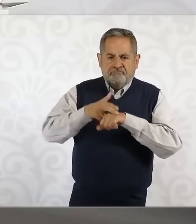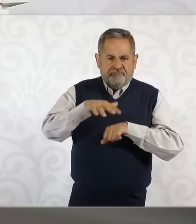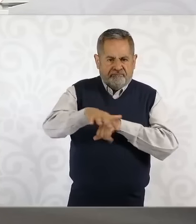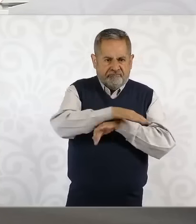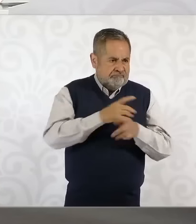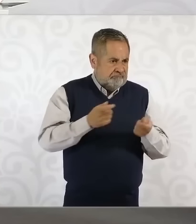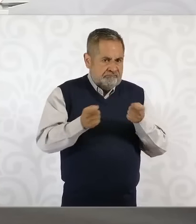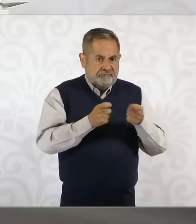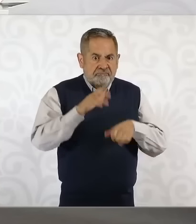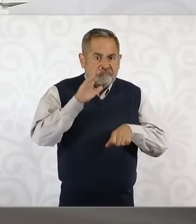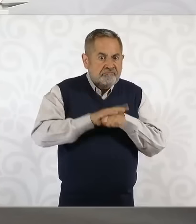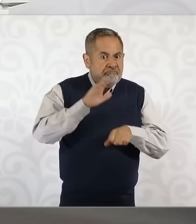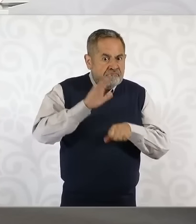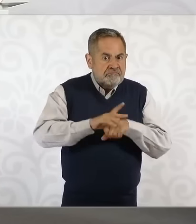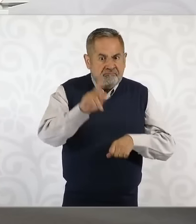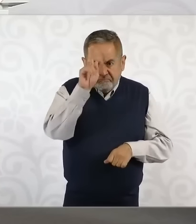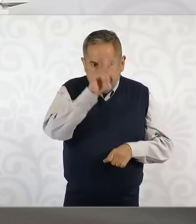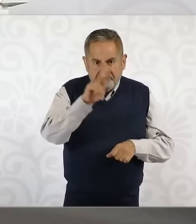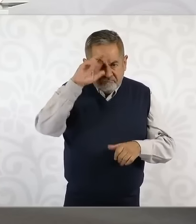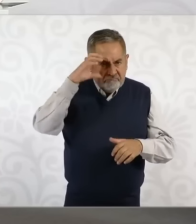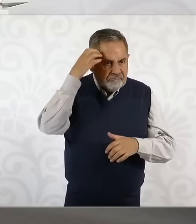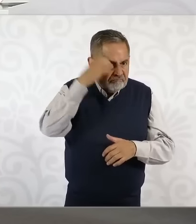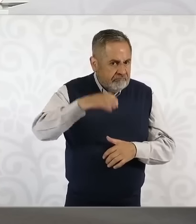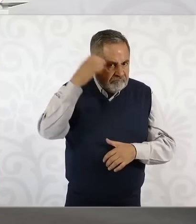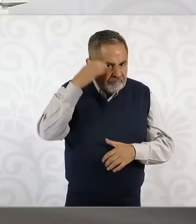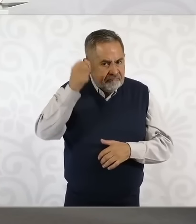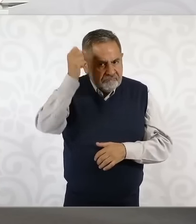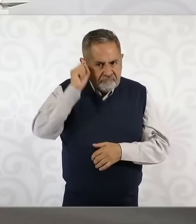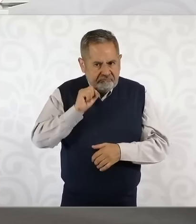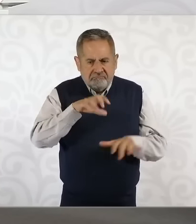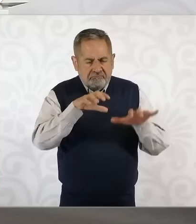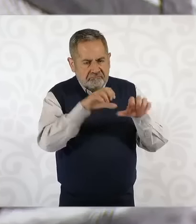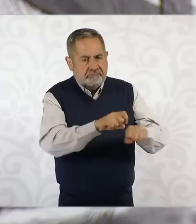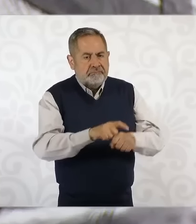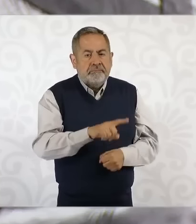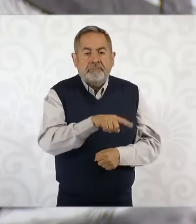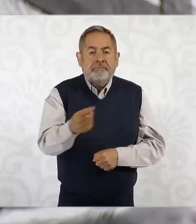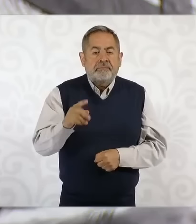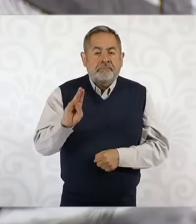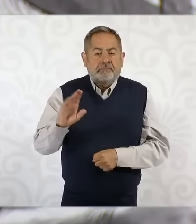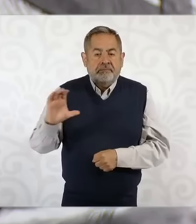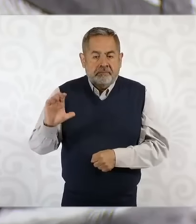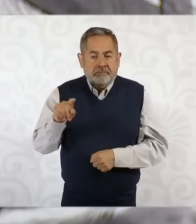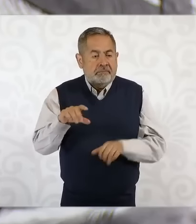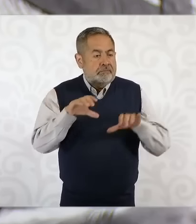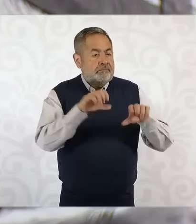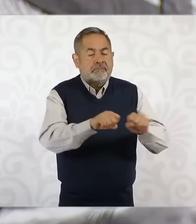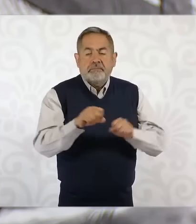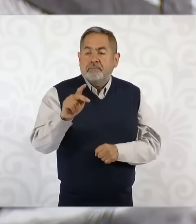incremento de la incidencia delictiva en Sinaloa, en Baja California fue detenido Pablo Edwin N.